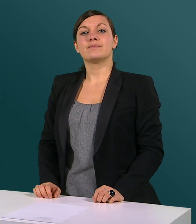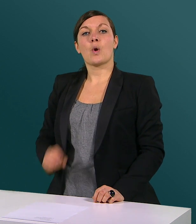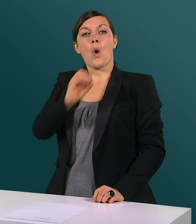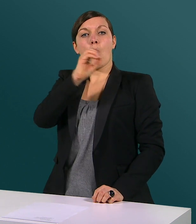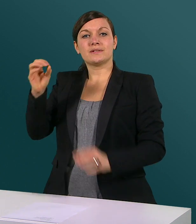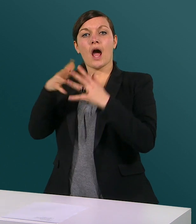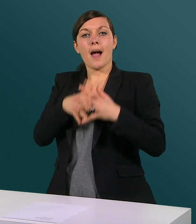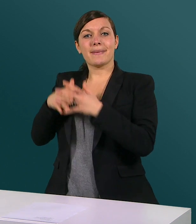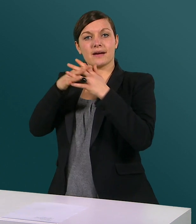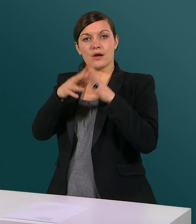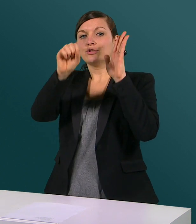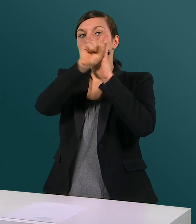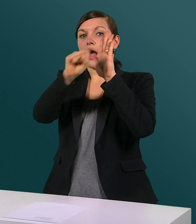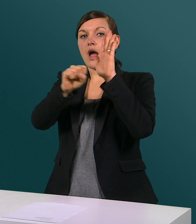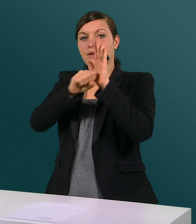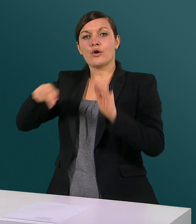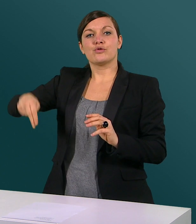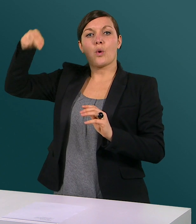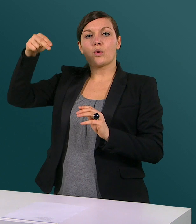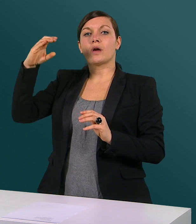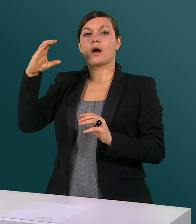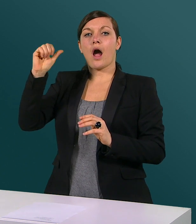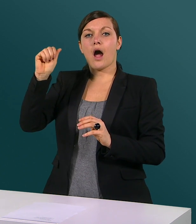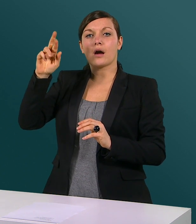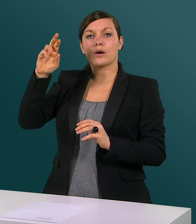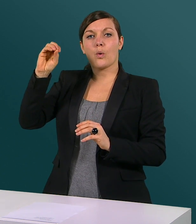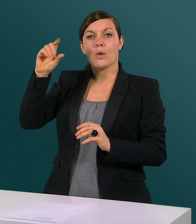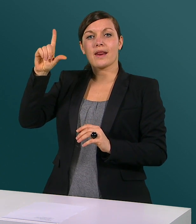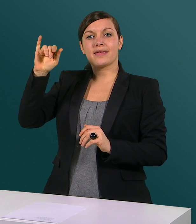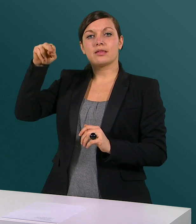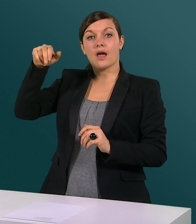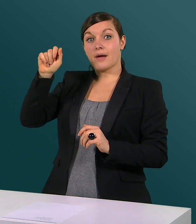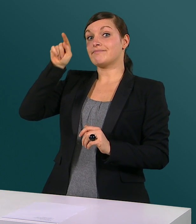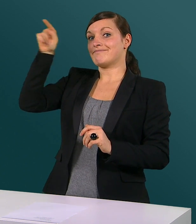Im ostamerikanischen Staat North Carolina